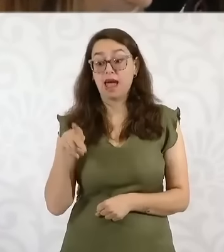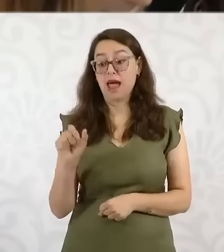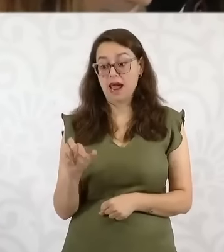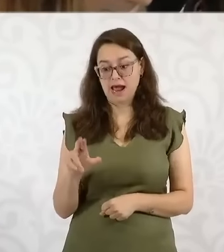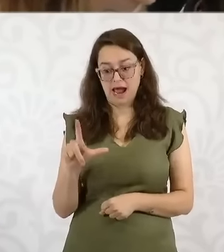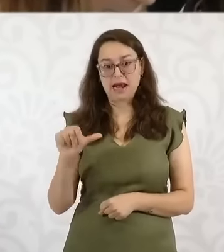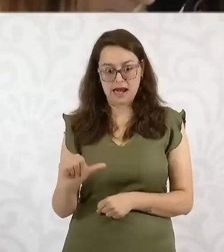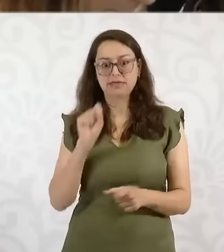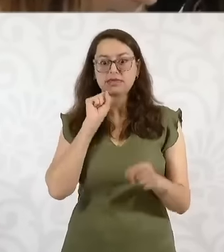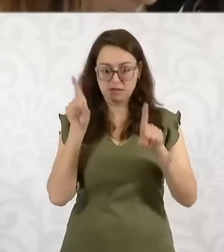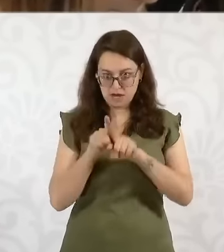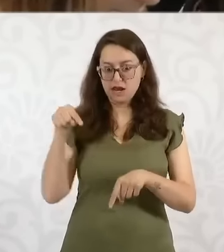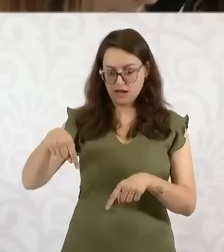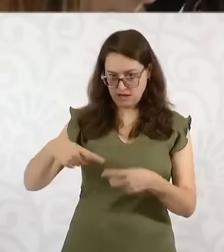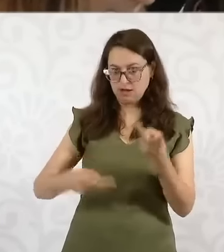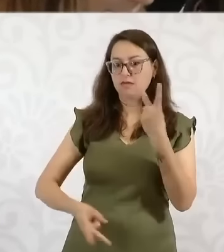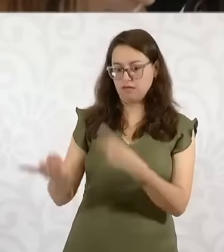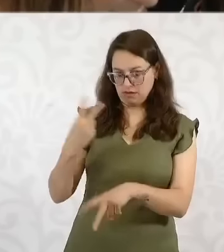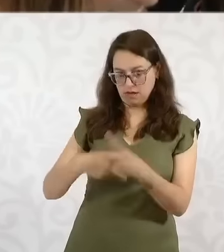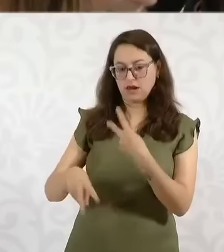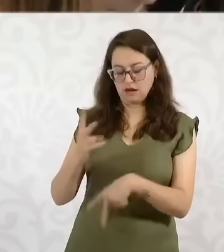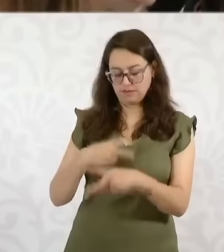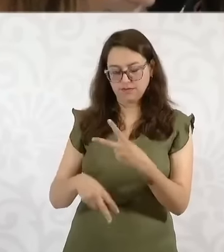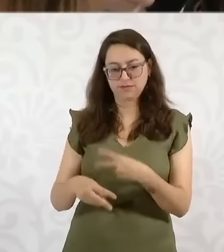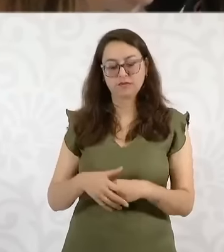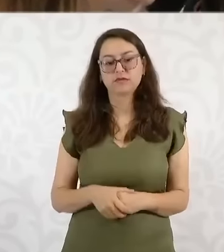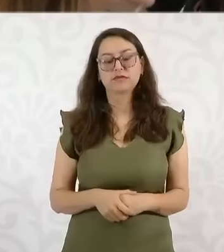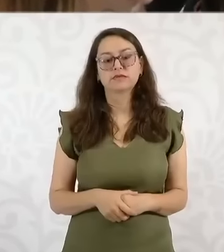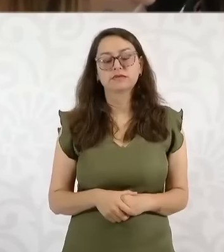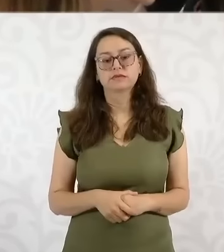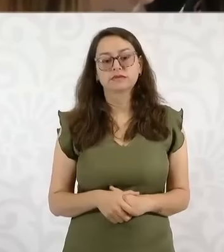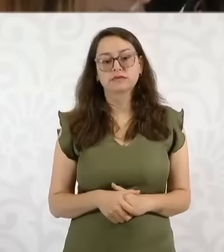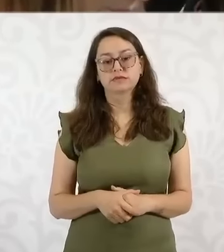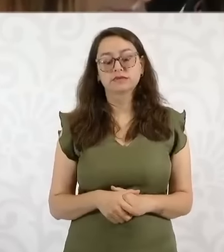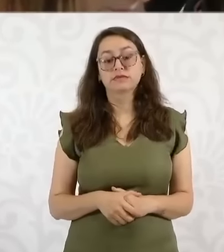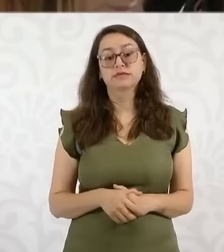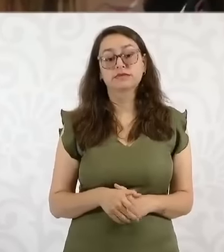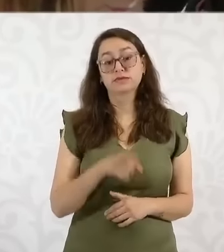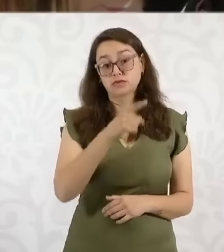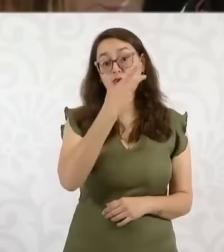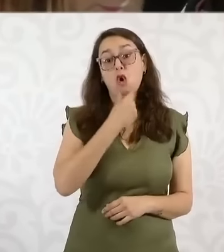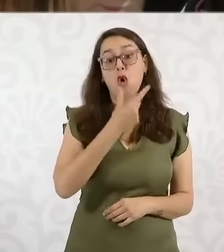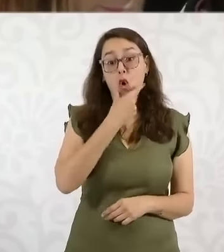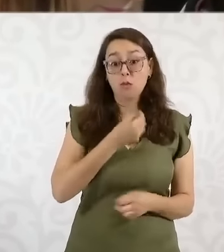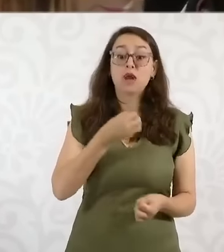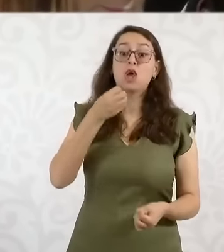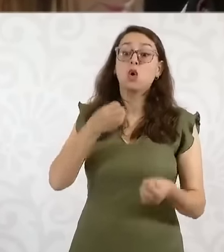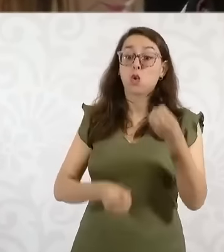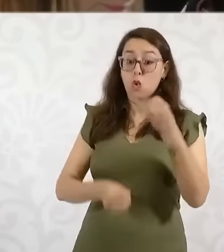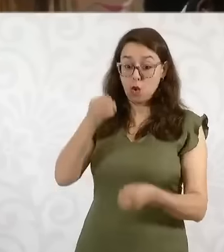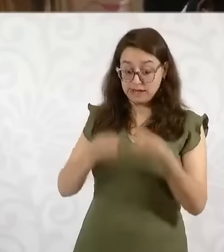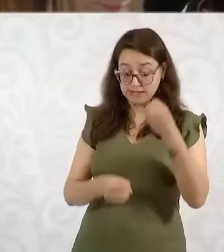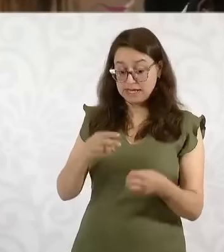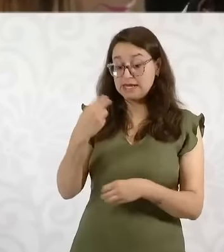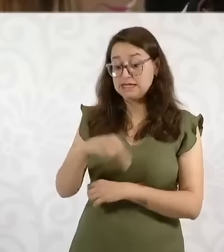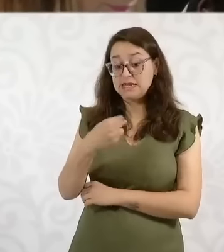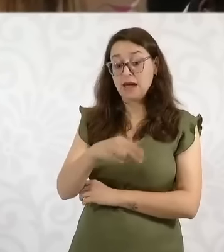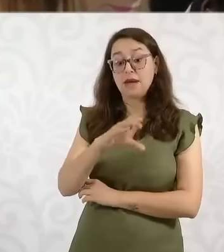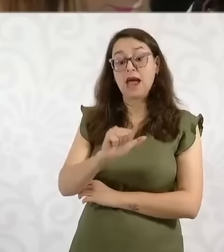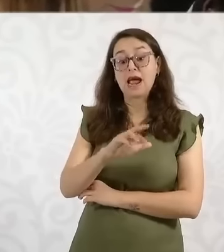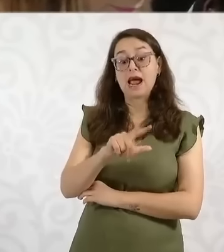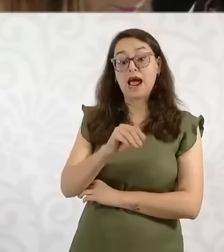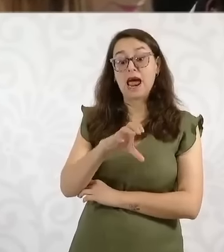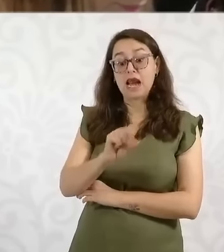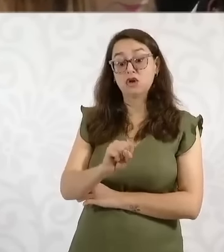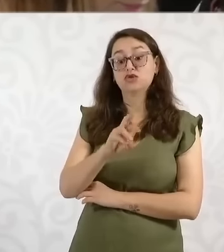en la mañanera. Y eh el juez que tiene por nombre Carlos Alberto Rico Mondragón del Juzgado Primero